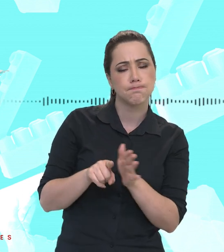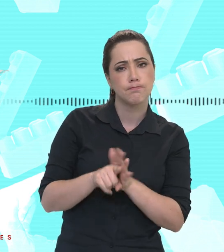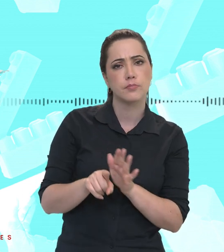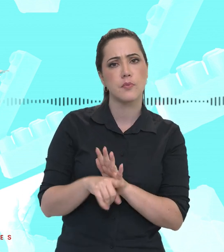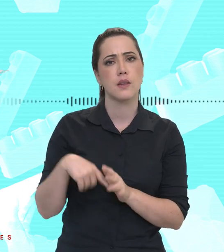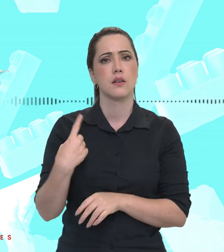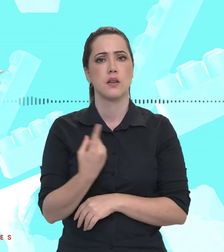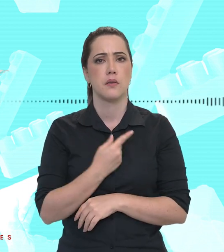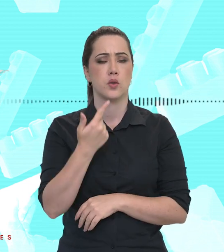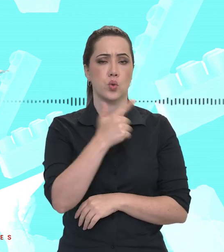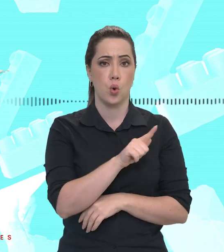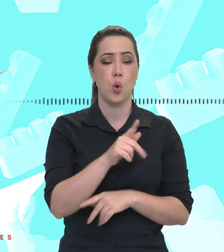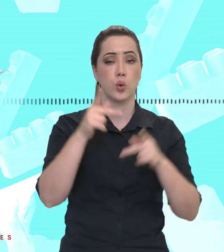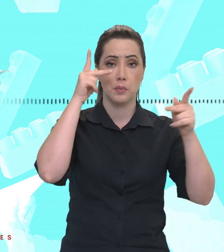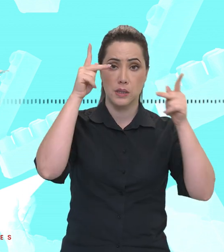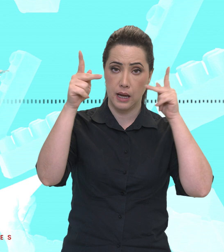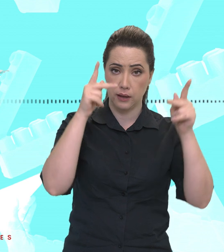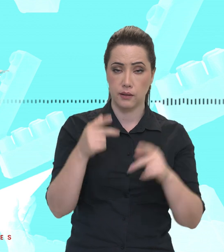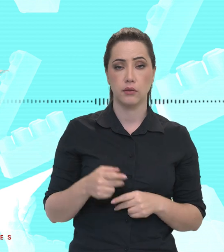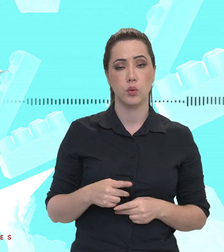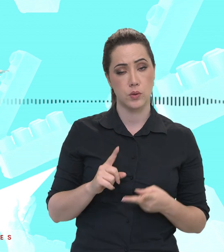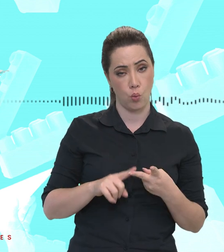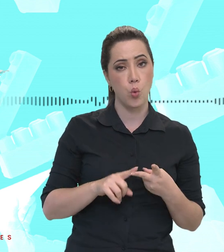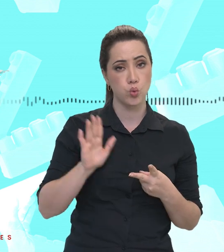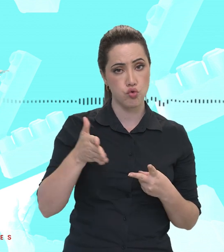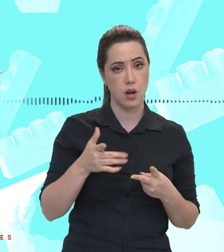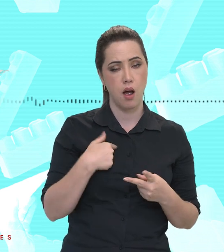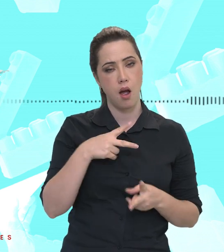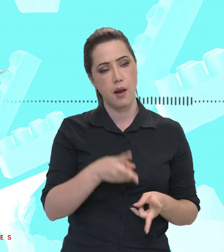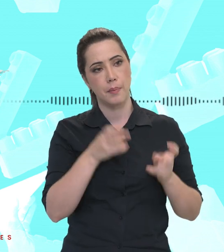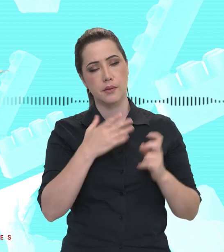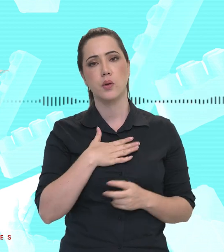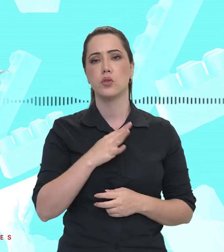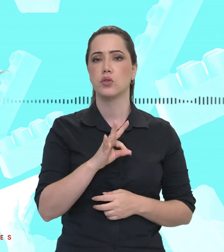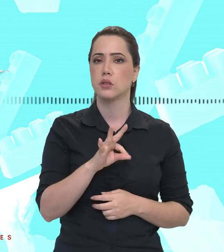um pouco mais a fundo através do meu outro psiquiatra, que eu passei para outro, aí ele fechou o quadro do TDAH.